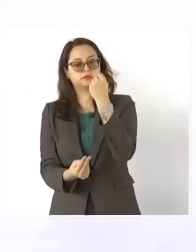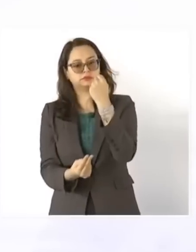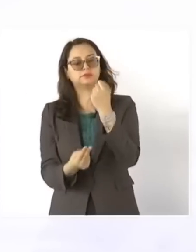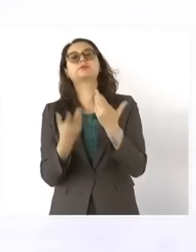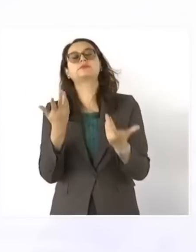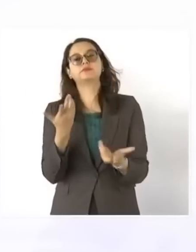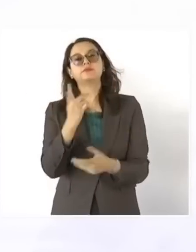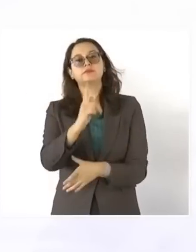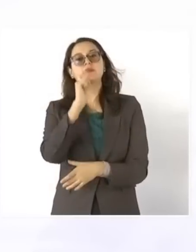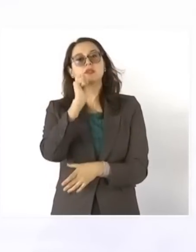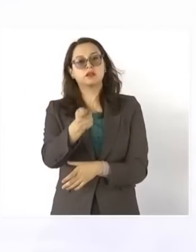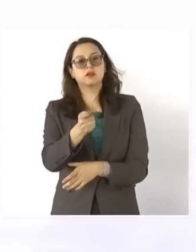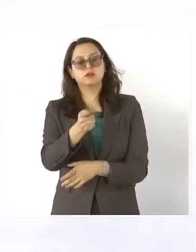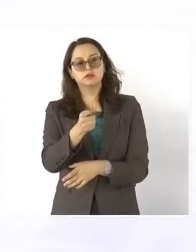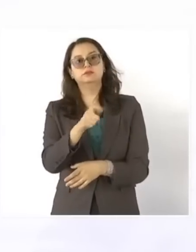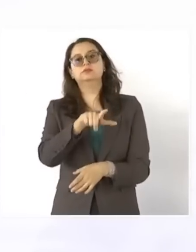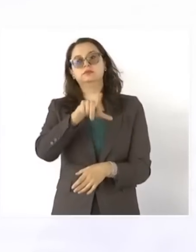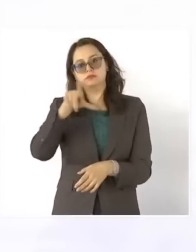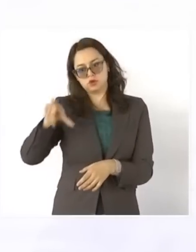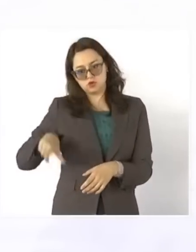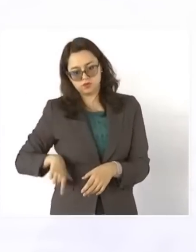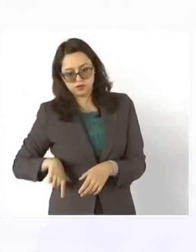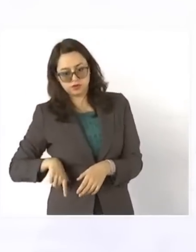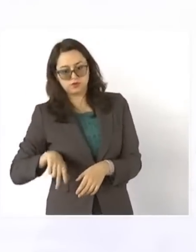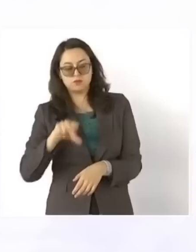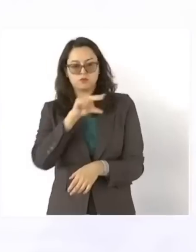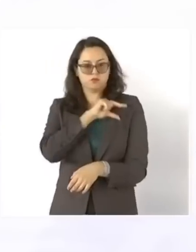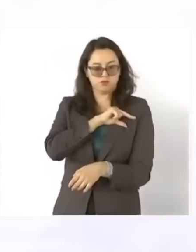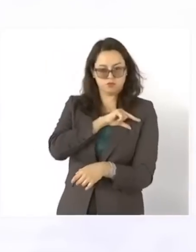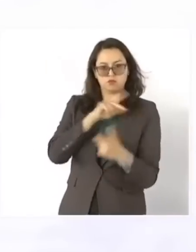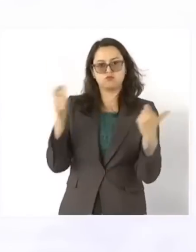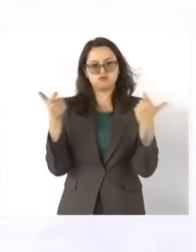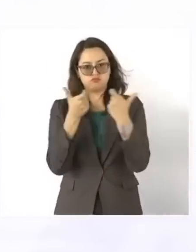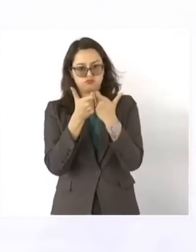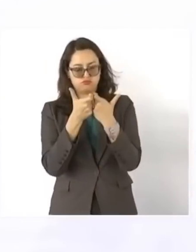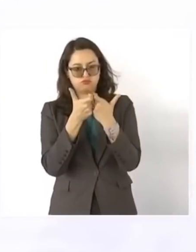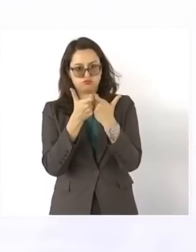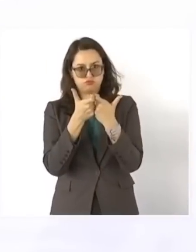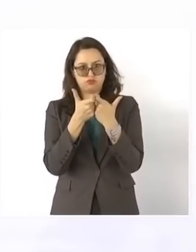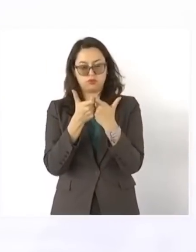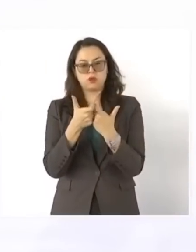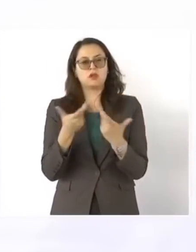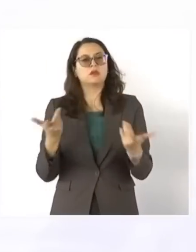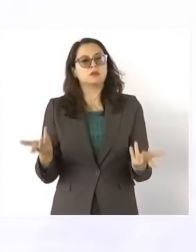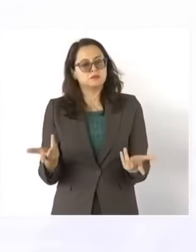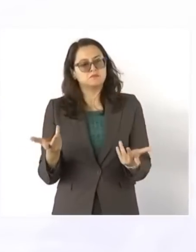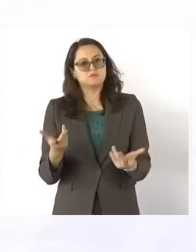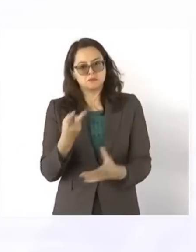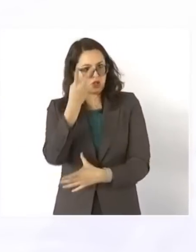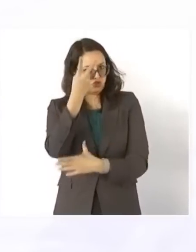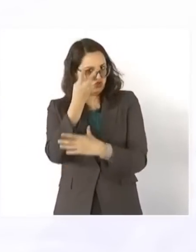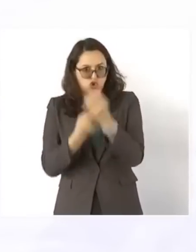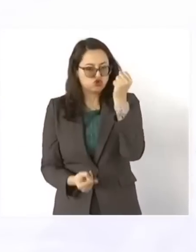eh de inversión mixta ya no le queremos Llamar público privada sino inversión mixta donde se